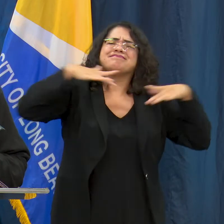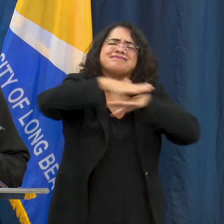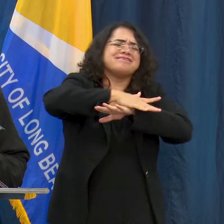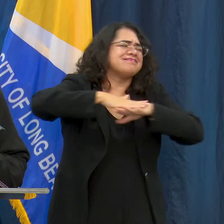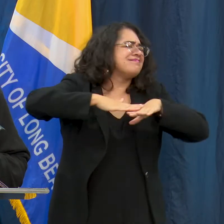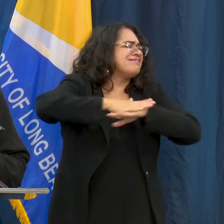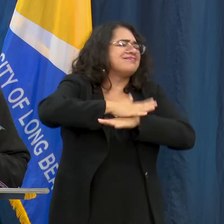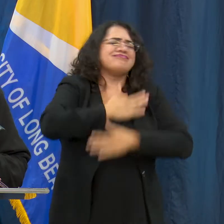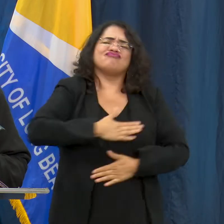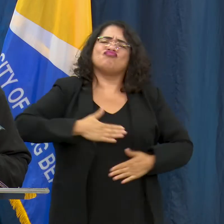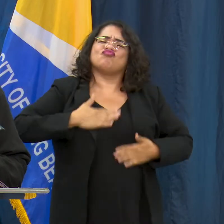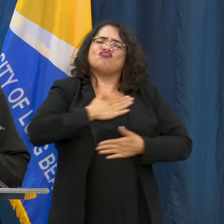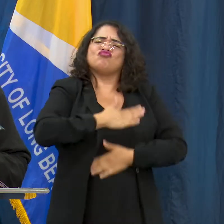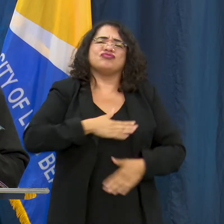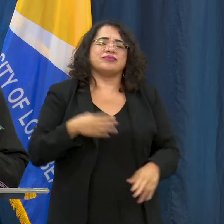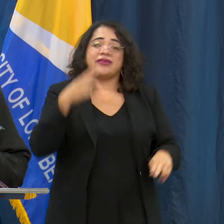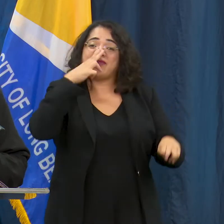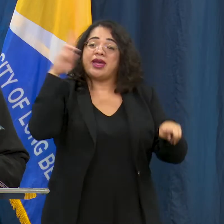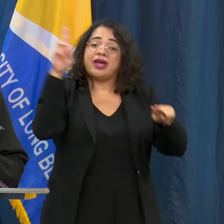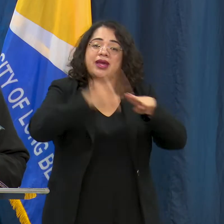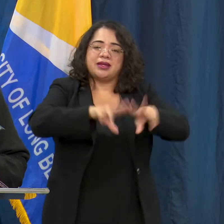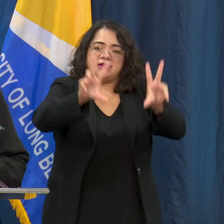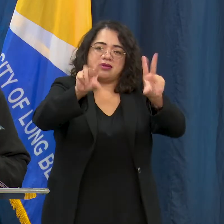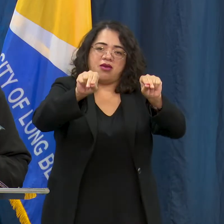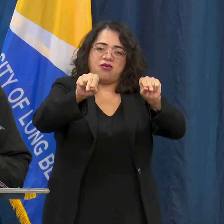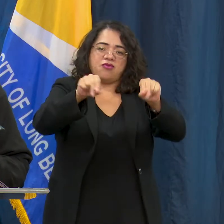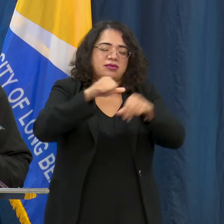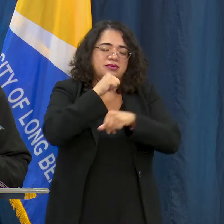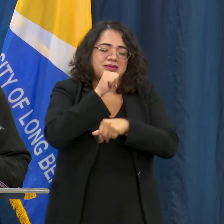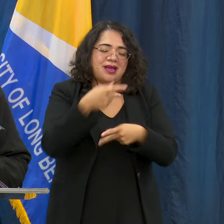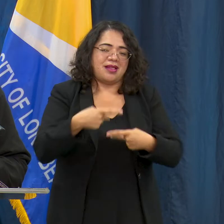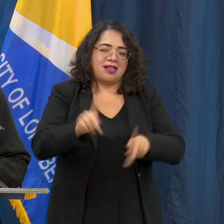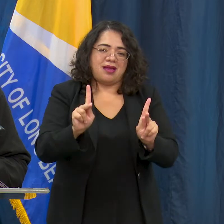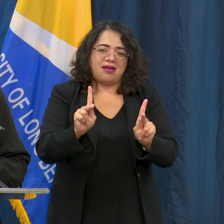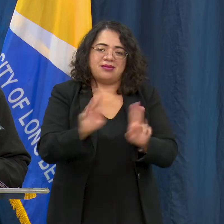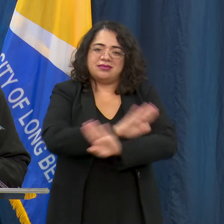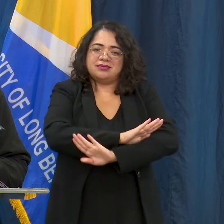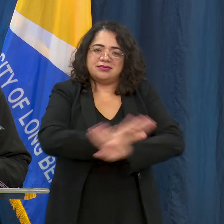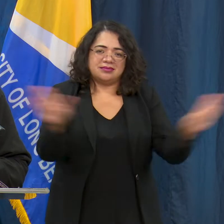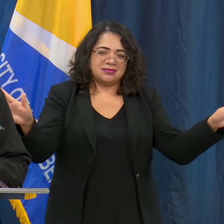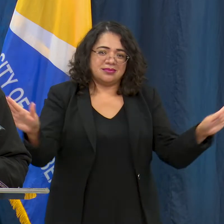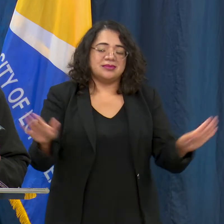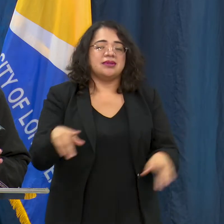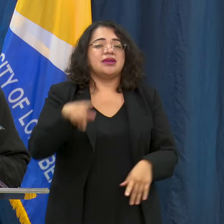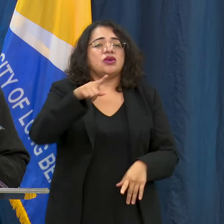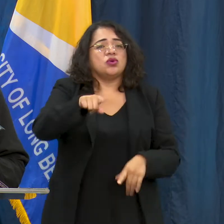grandes especial mentaiko no viven en el mismo gar so con ESO por el caso que el